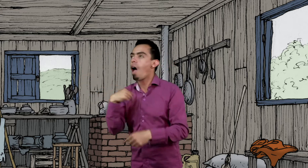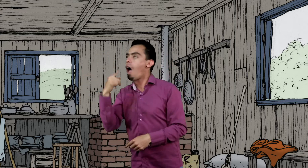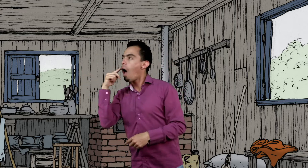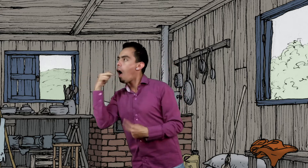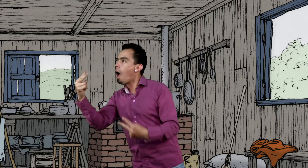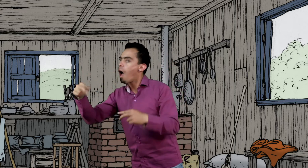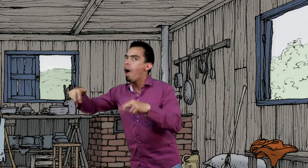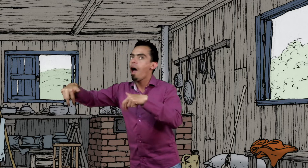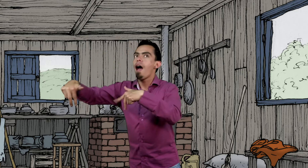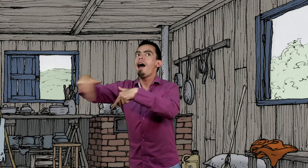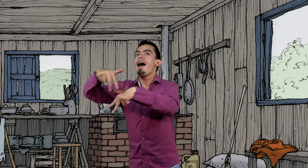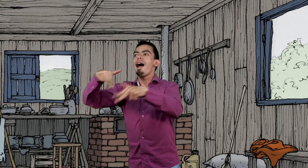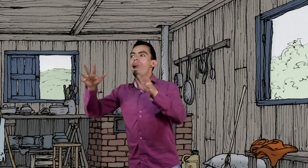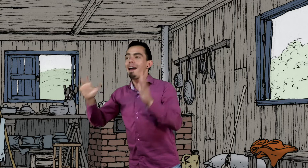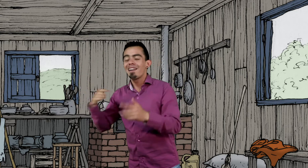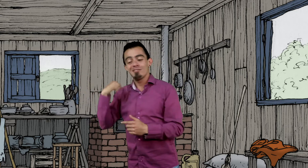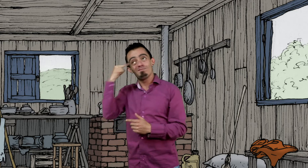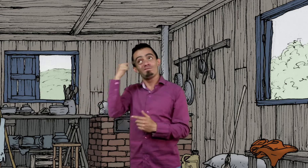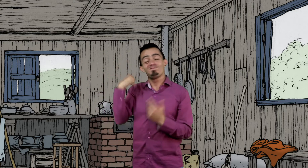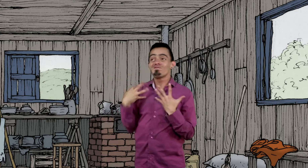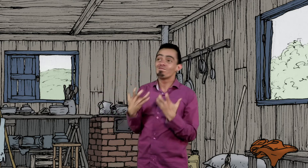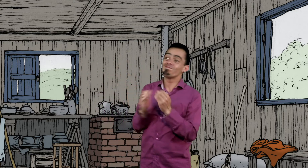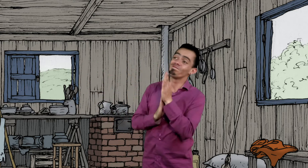y no hemos dejado de pensar en eso,